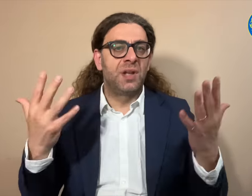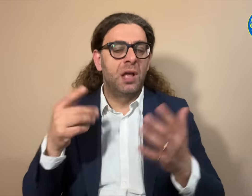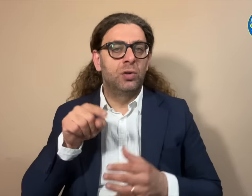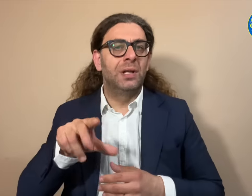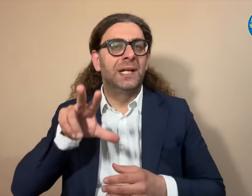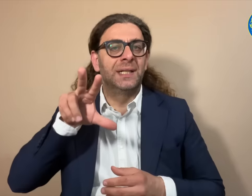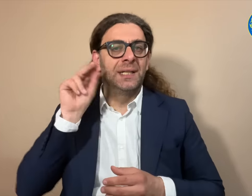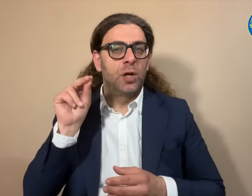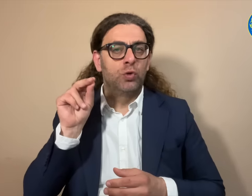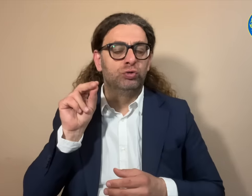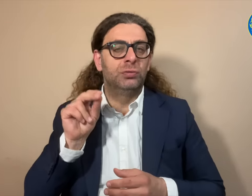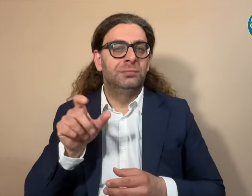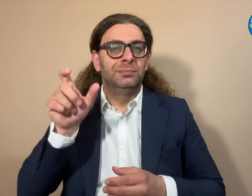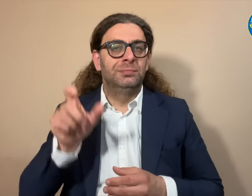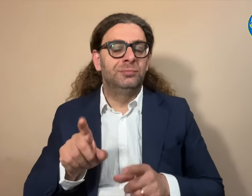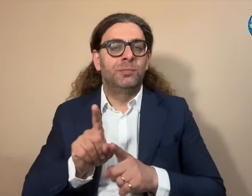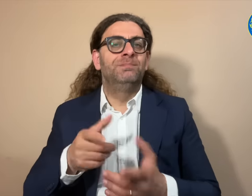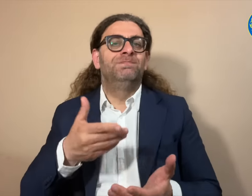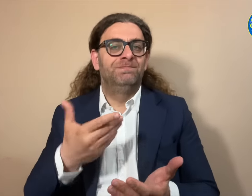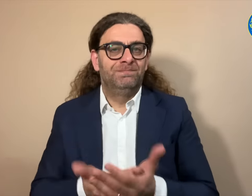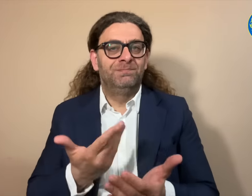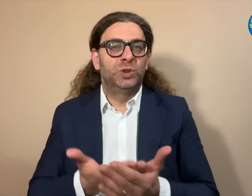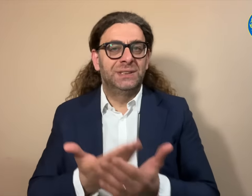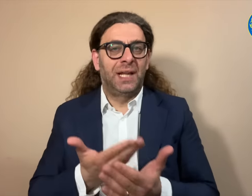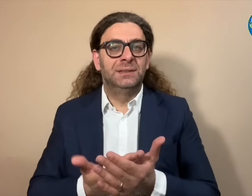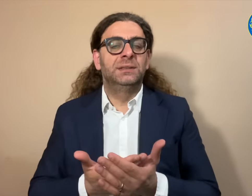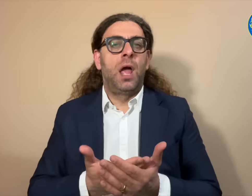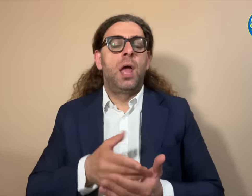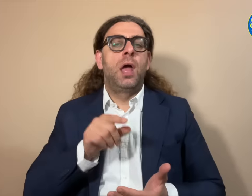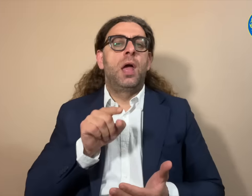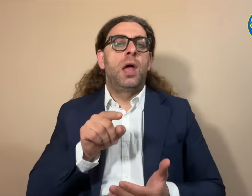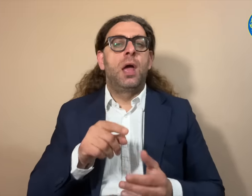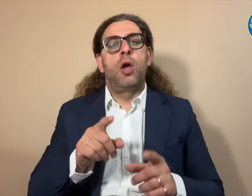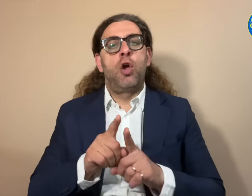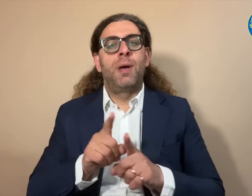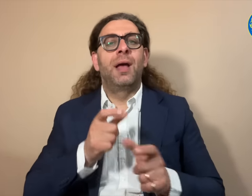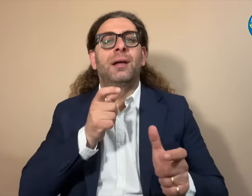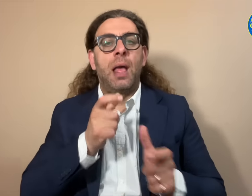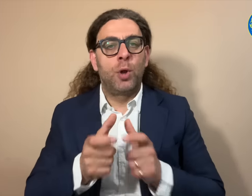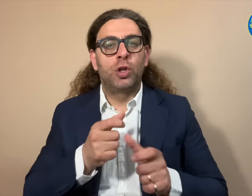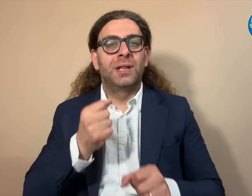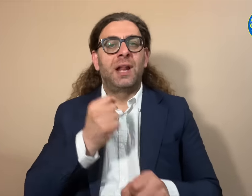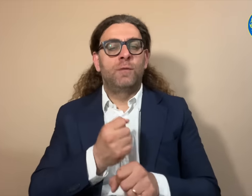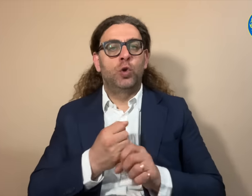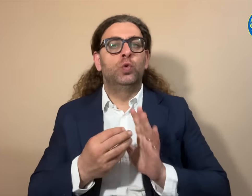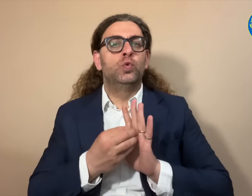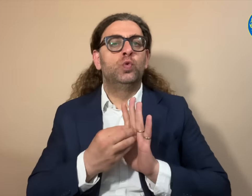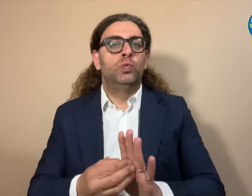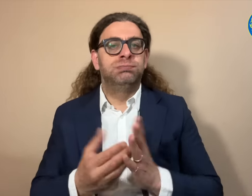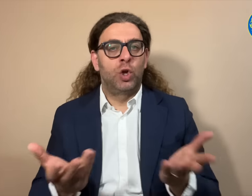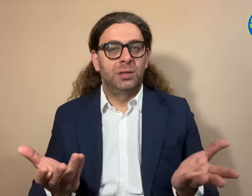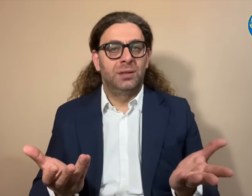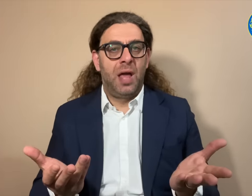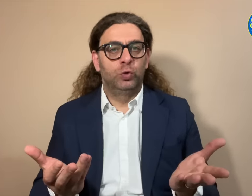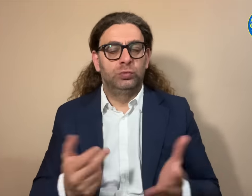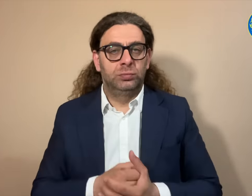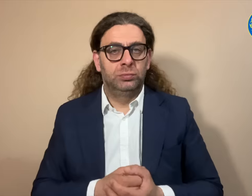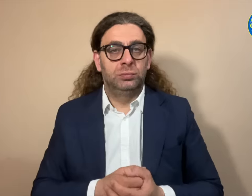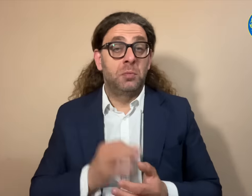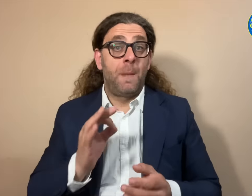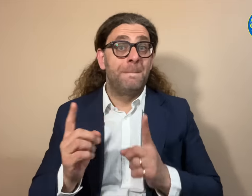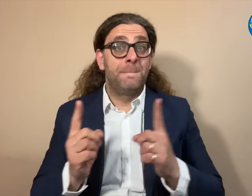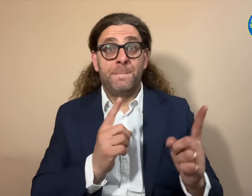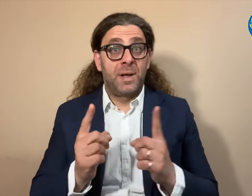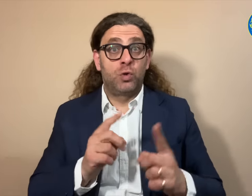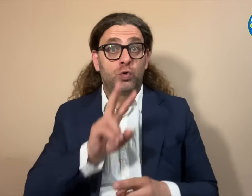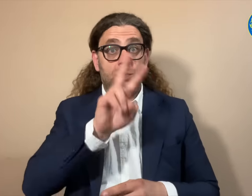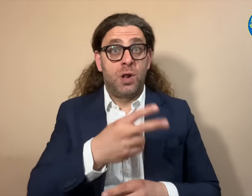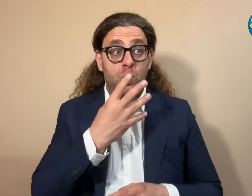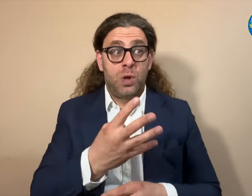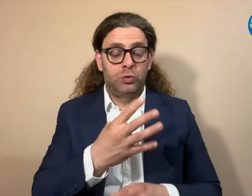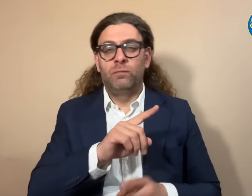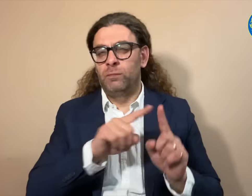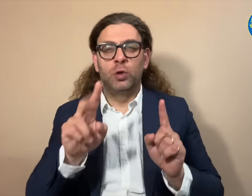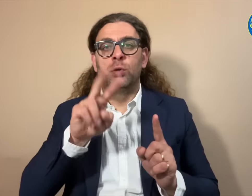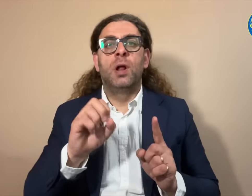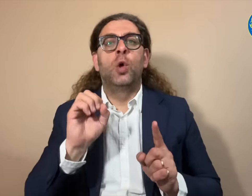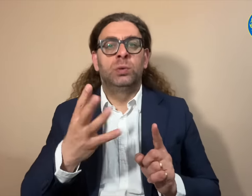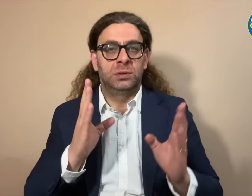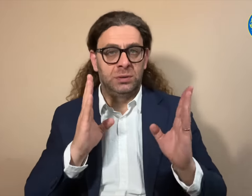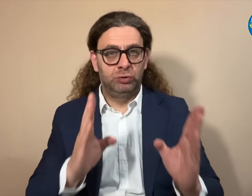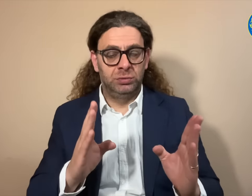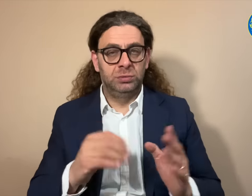sussistenza del rapporto di lavoro subordinato per il periodo che va dal 2004 fino al 2015.